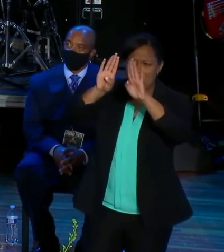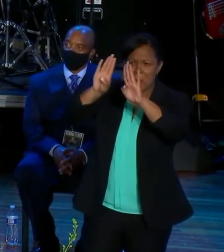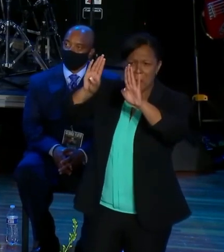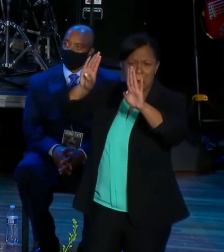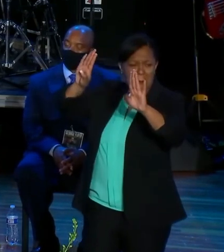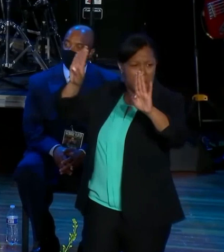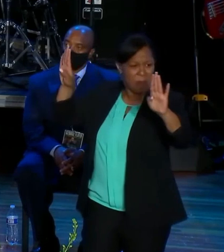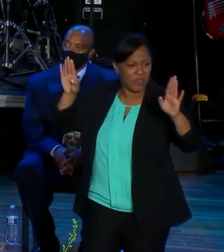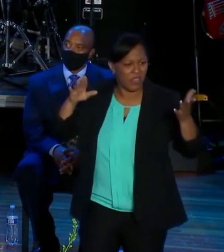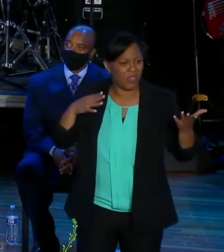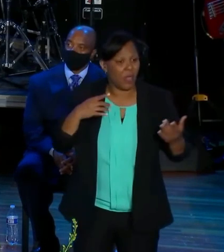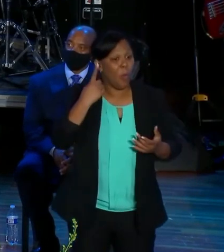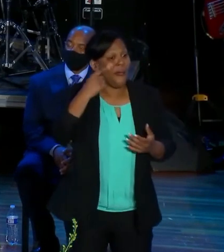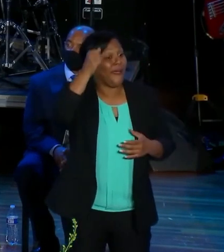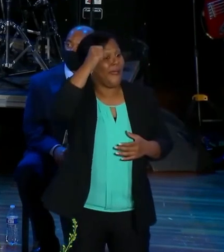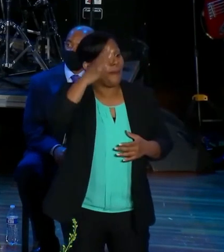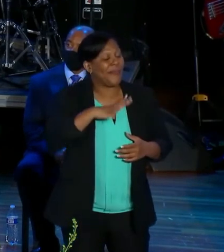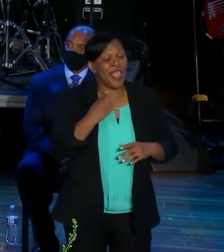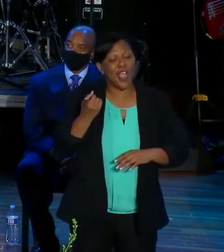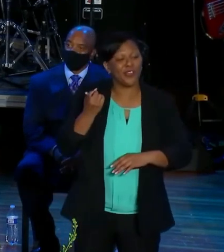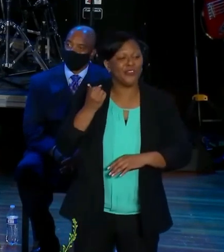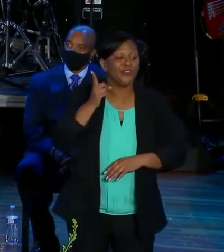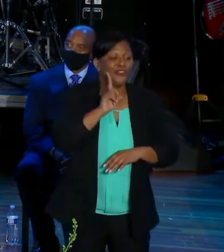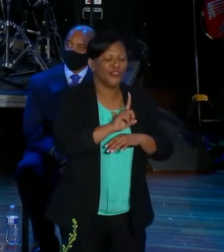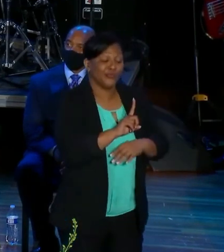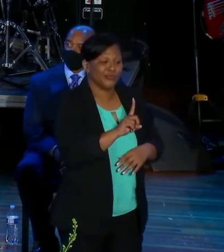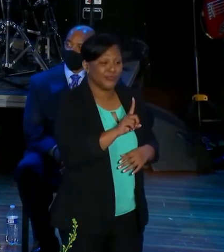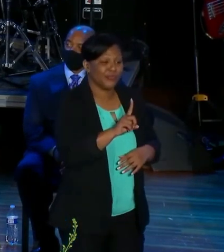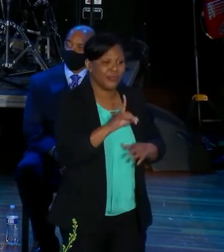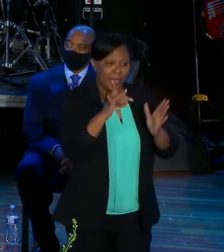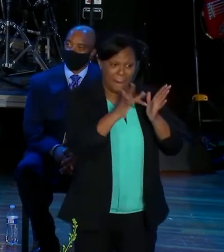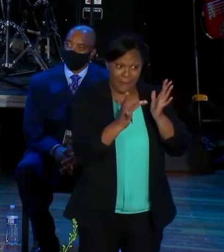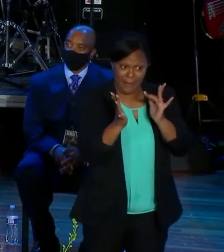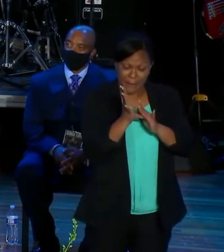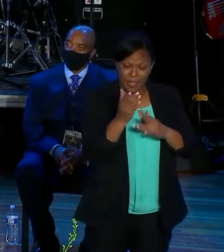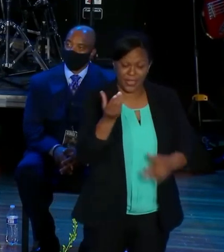Jag har predikat sedan jag var en liten pojke, jag har aldrig sett någon hålla Bibeln på det viset